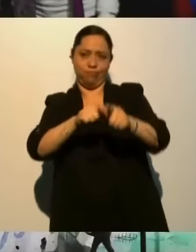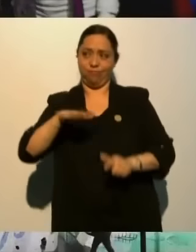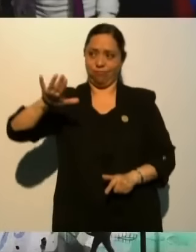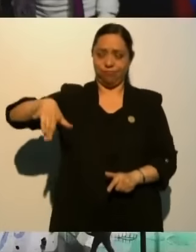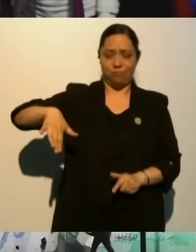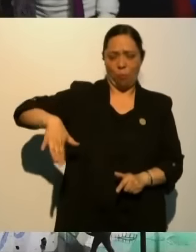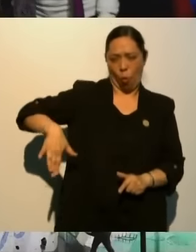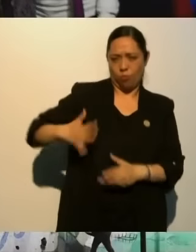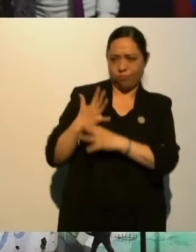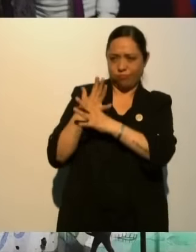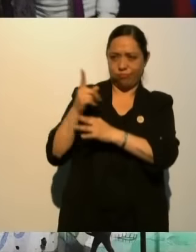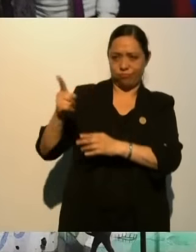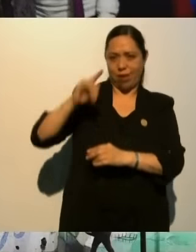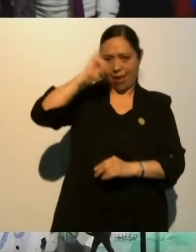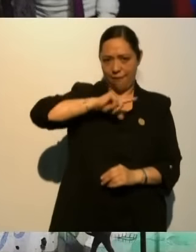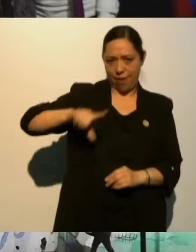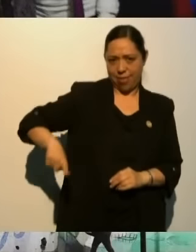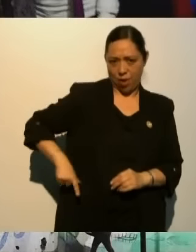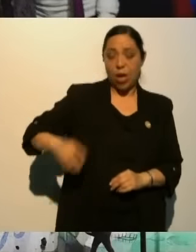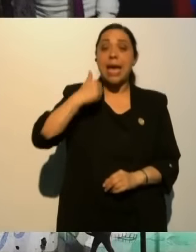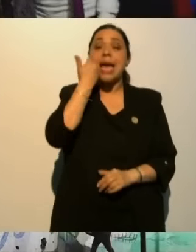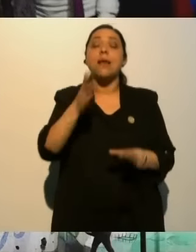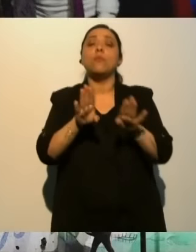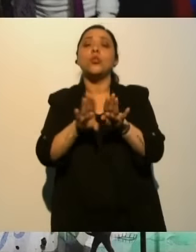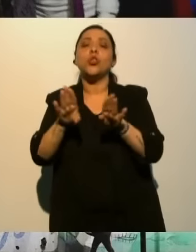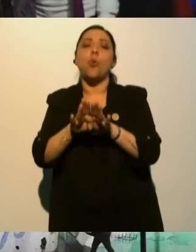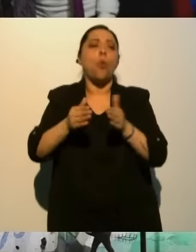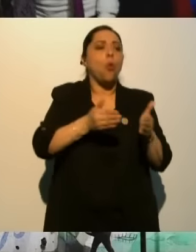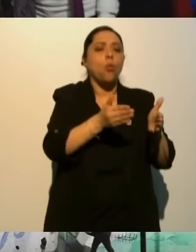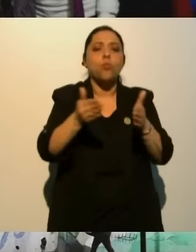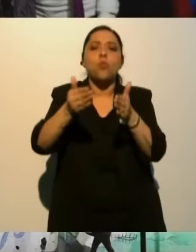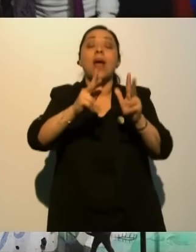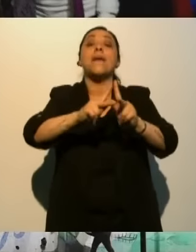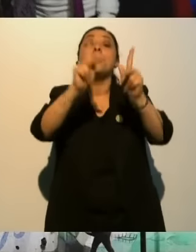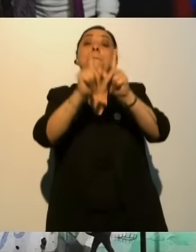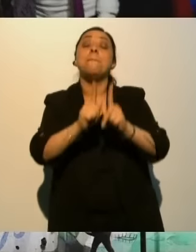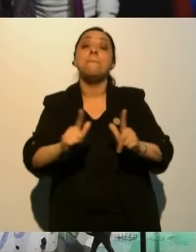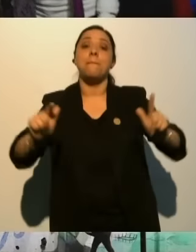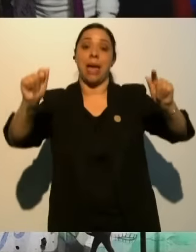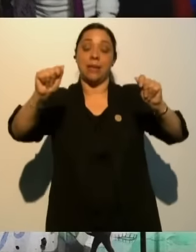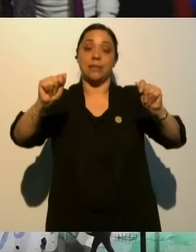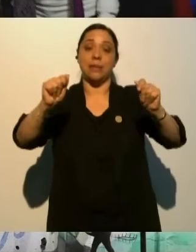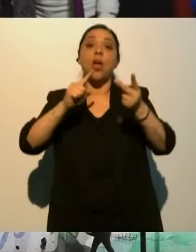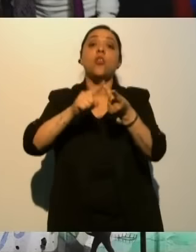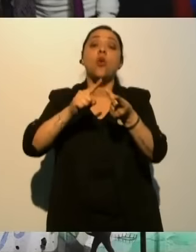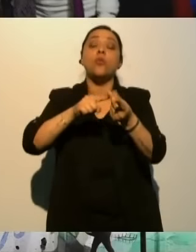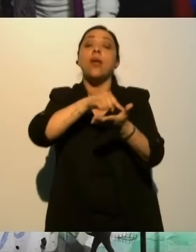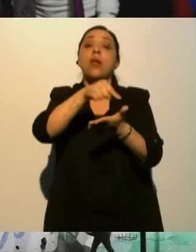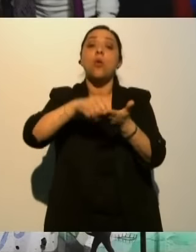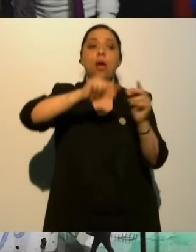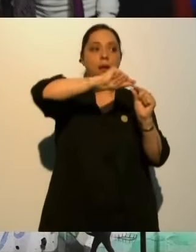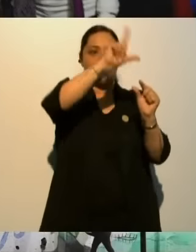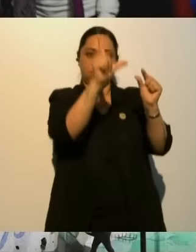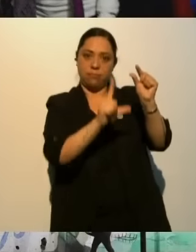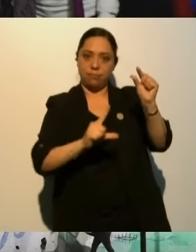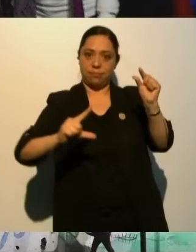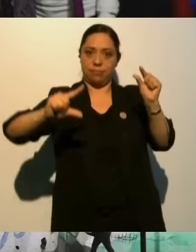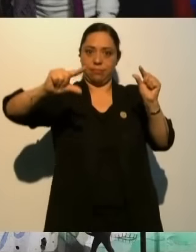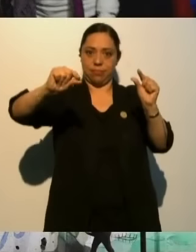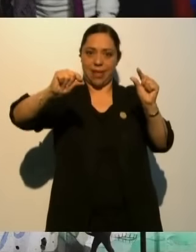establecer senderos de paz en todo el país como los que se formaron con éxito en la Ciudad de